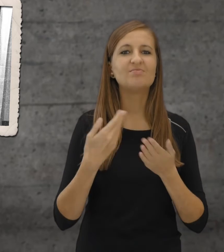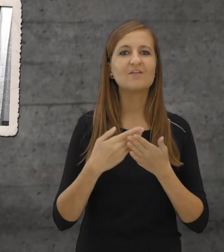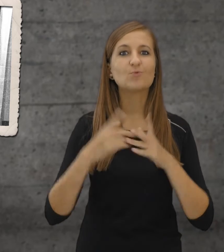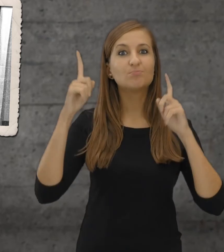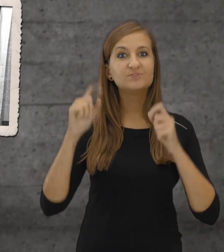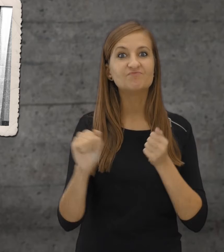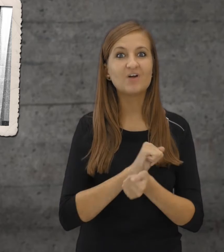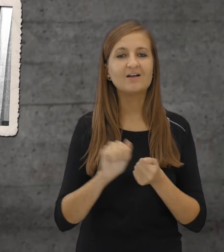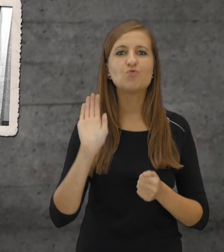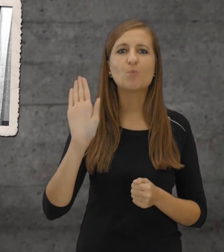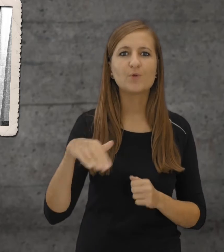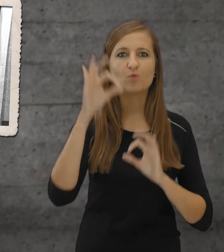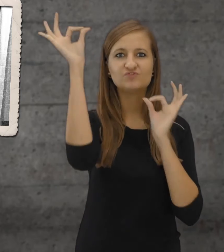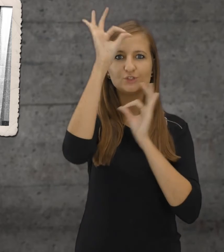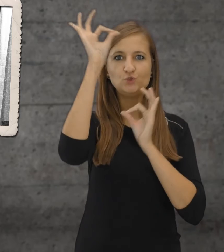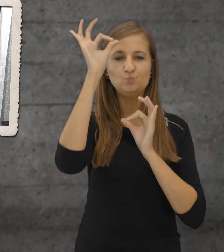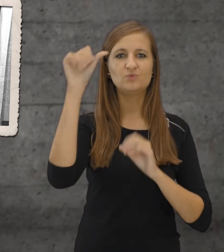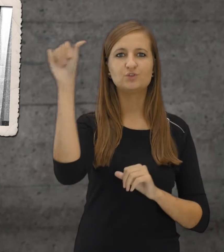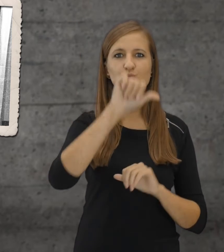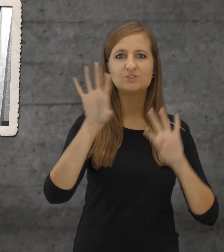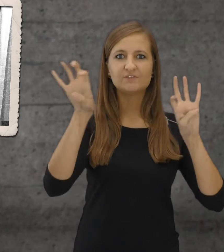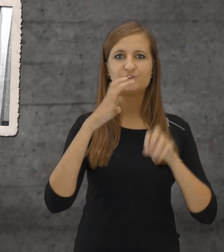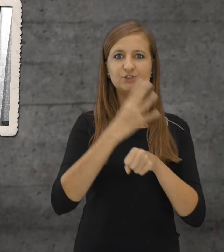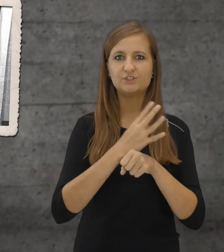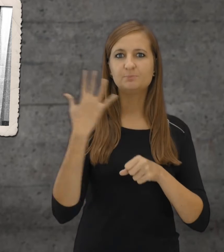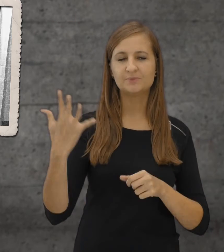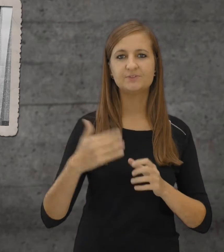Dlatego, na front do walki ruszyła dopiero w styczniu 1945 roku.